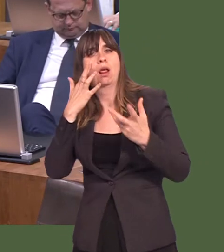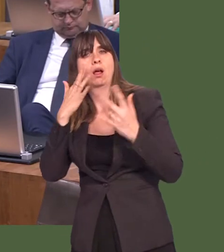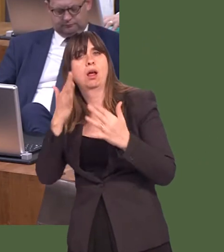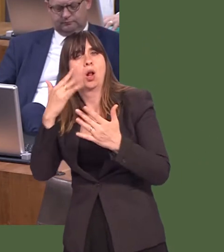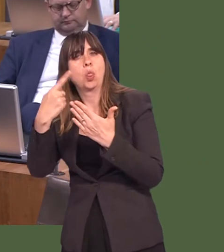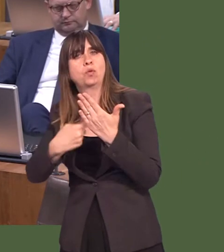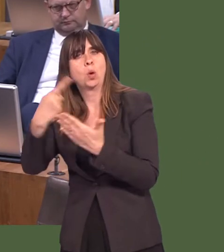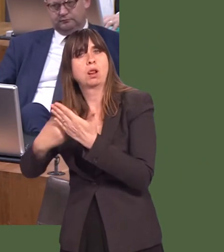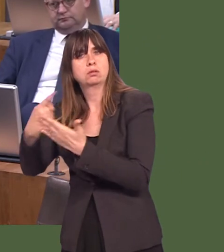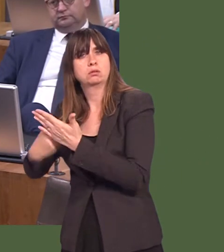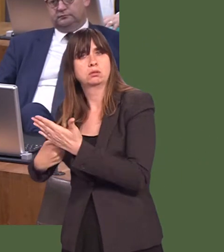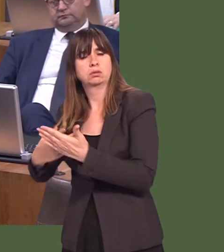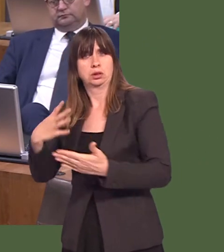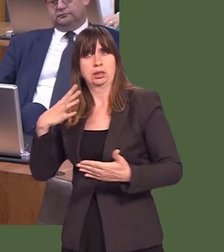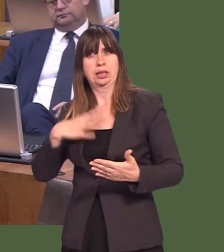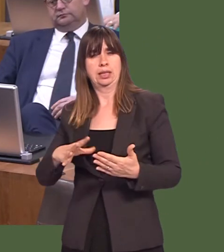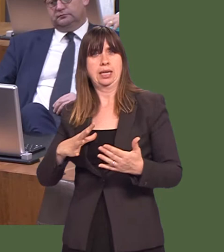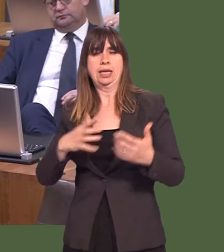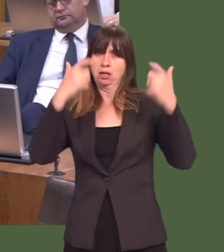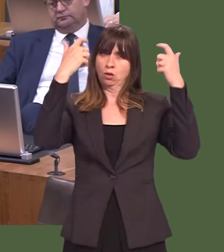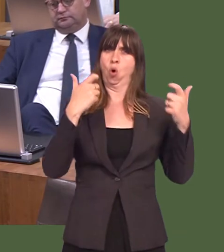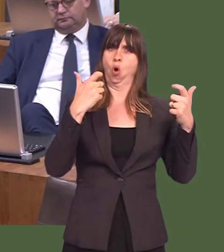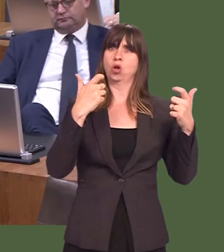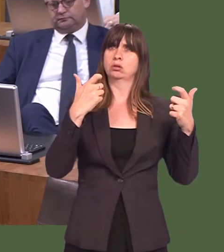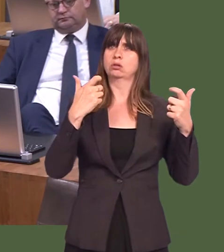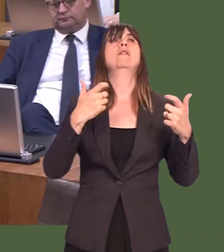So mae yna lawer o gwestiynau sydd heb eu hateb ar hyn o bryd.